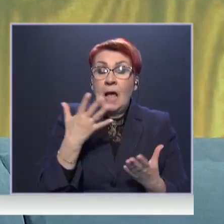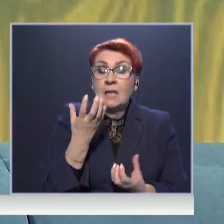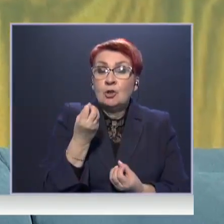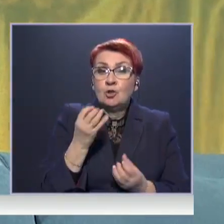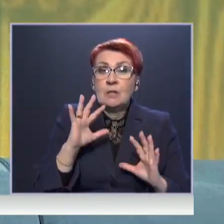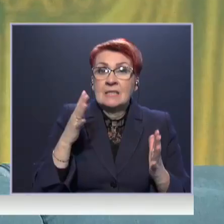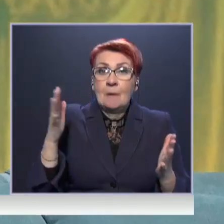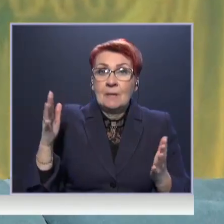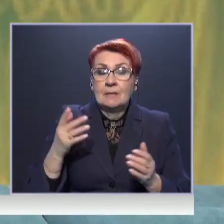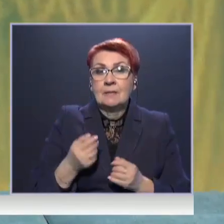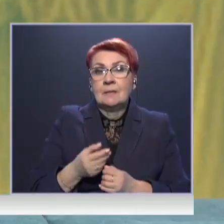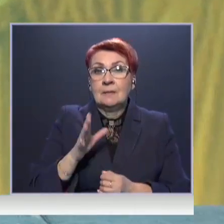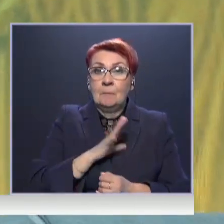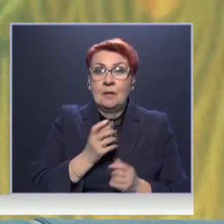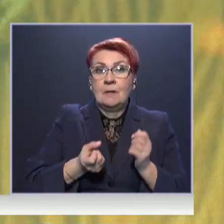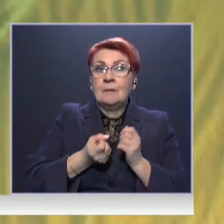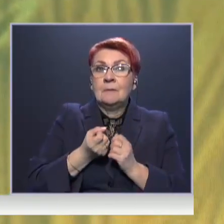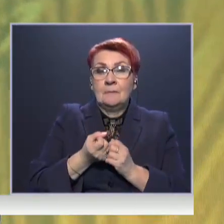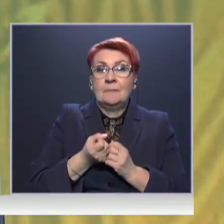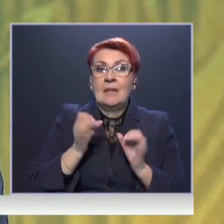появлению праздника об этом расскажет Игорь Петровский